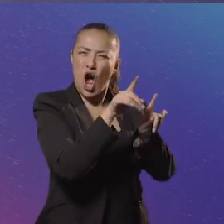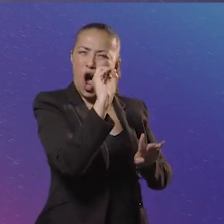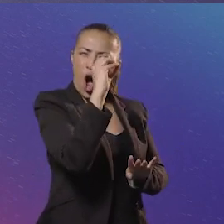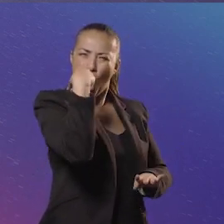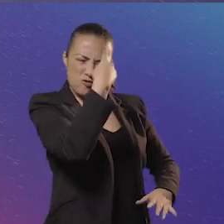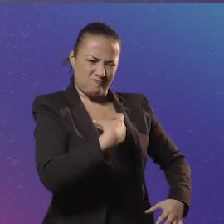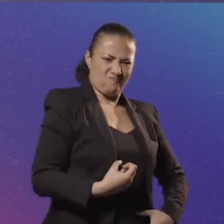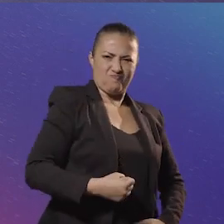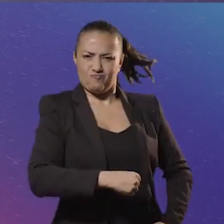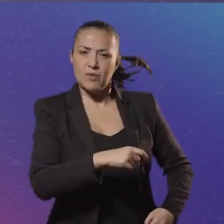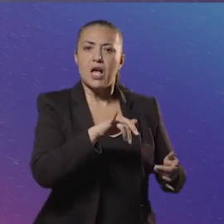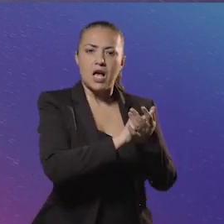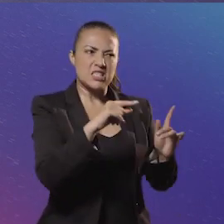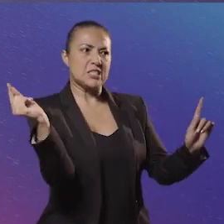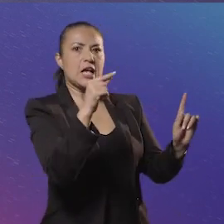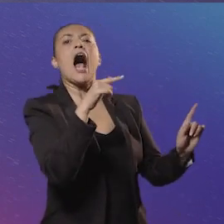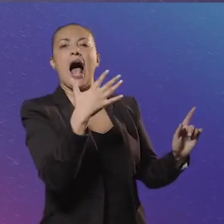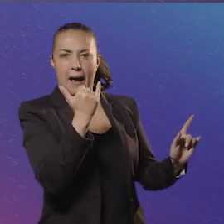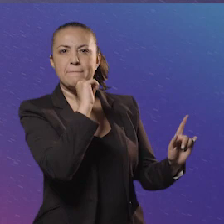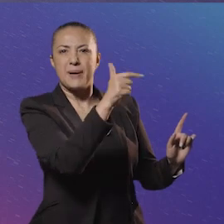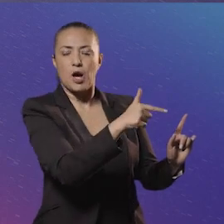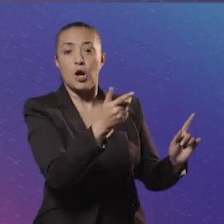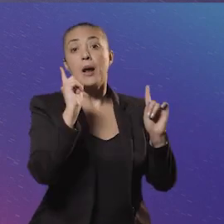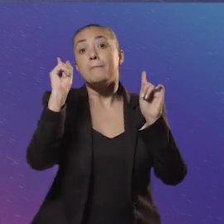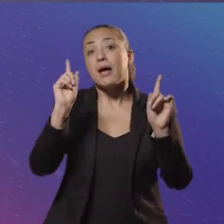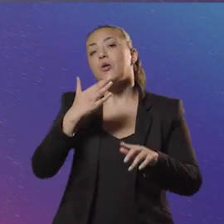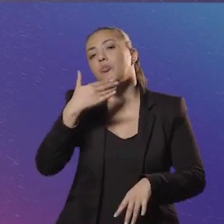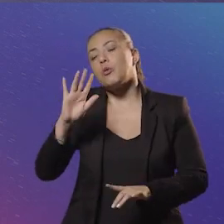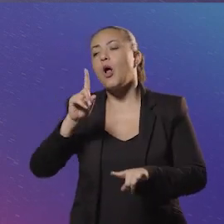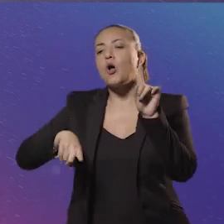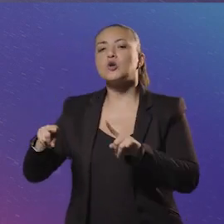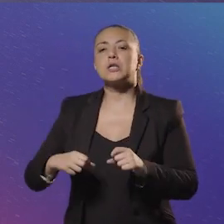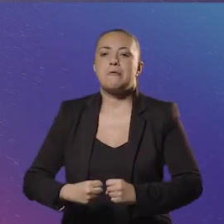Hay muchas compañeras que podrán decir que están por encima de su peso ideal